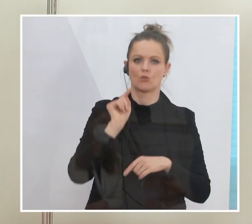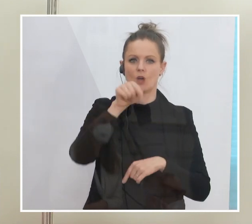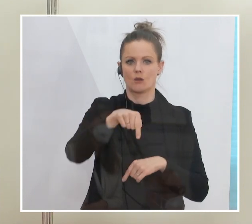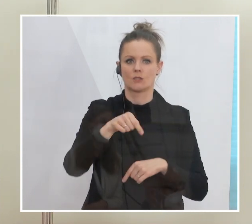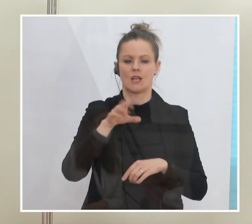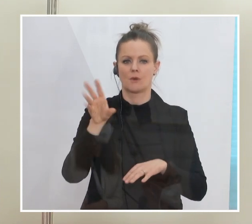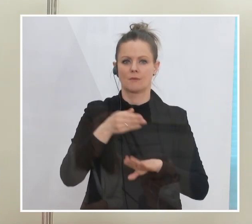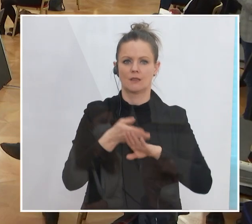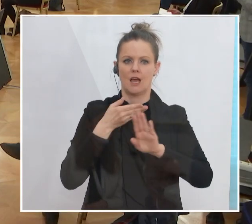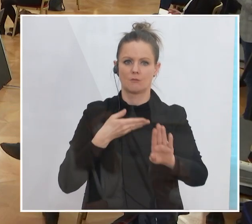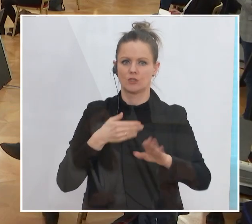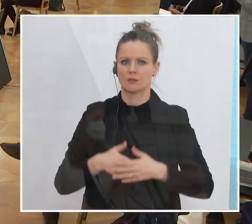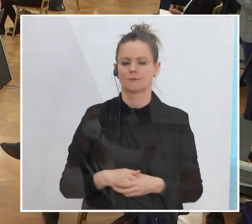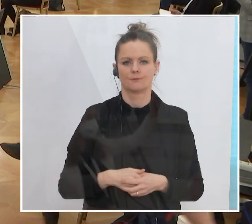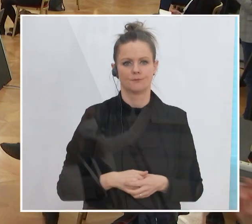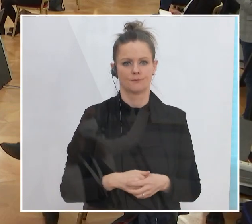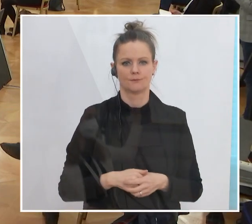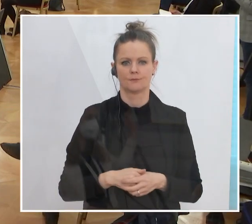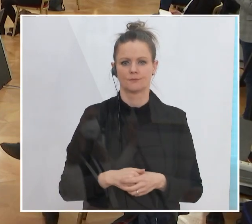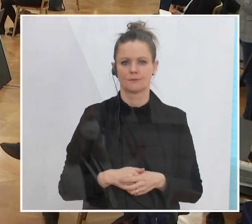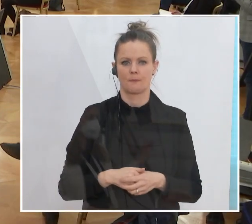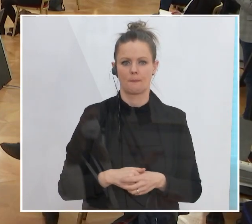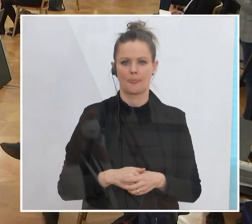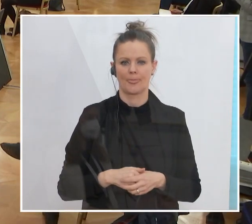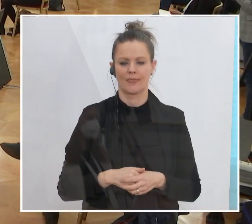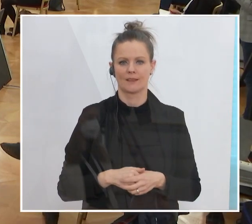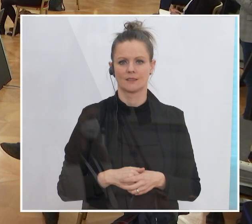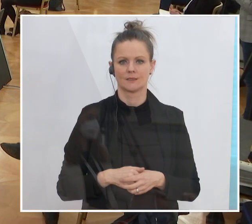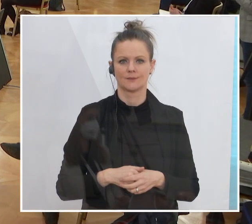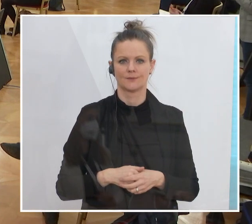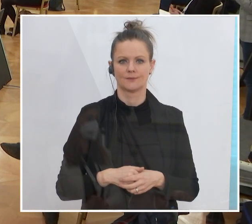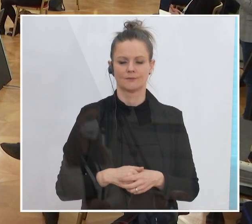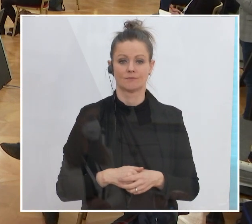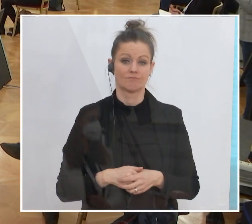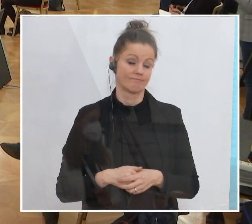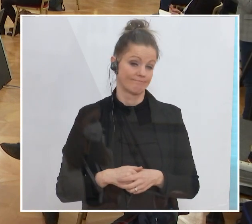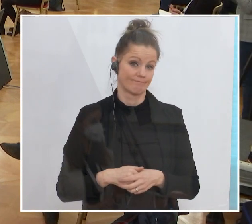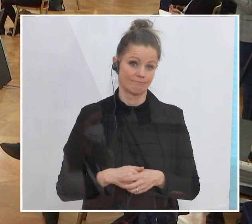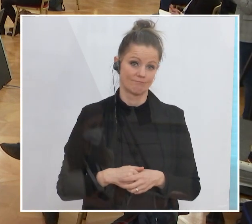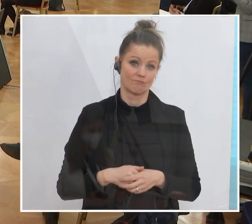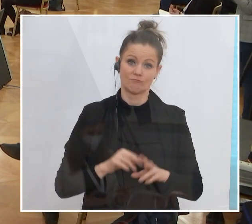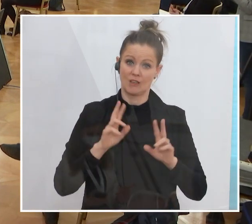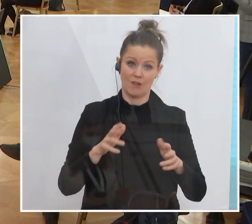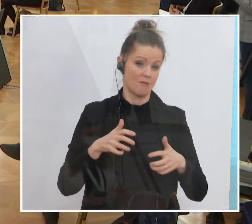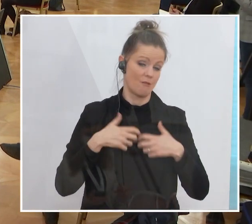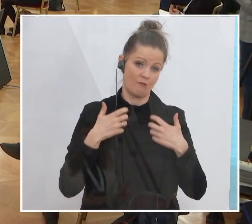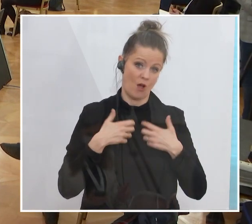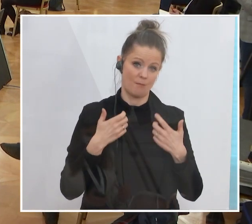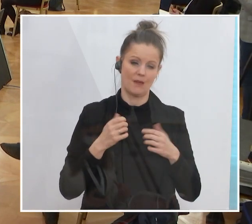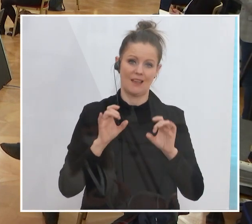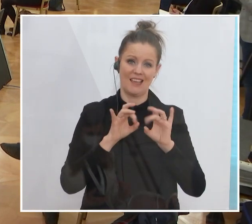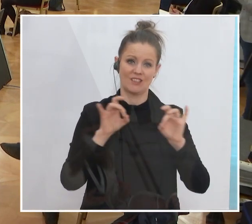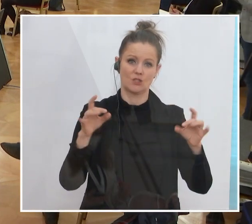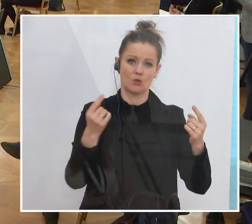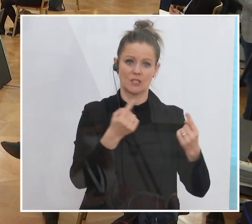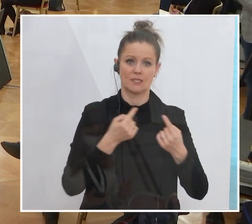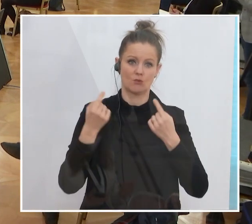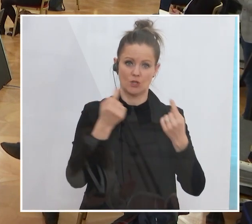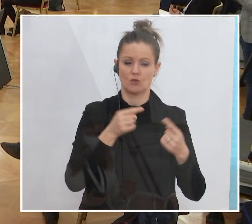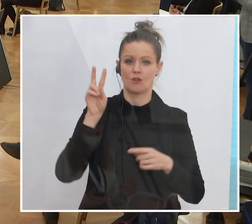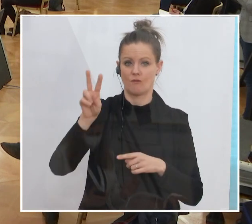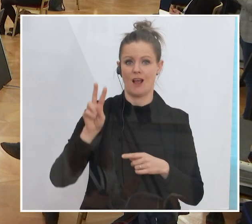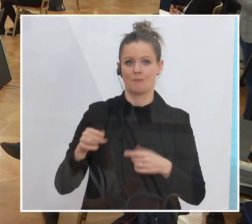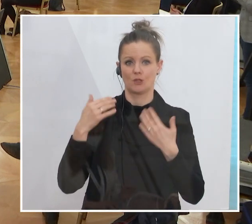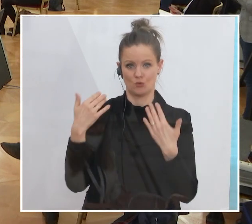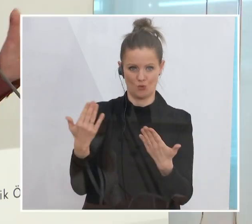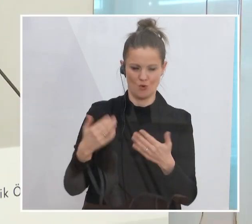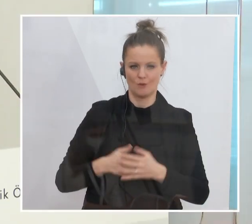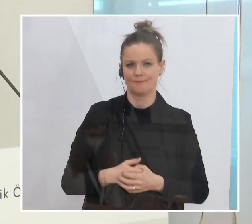Ja ich finde es sehr erfreulich, dass das Infektionsgeschehen in Vorarlberg so ist,